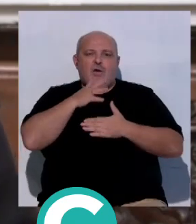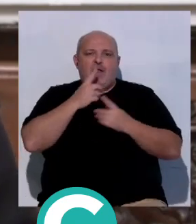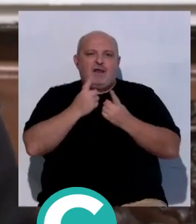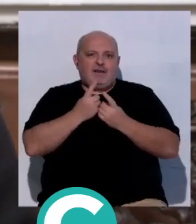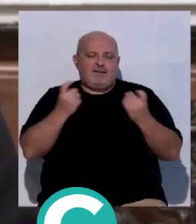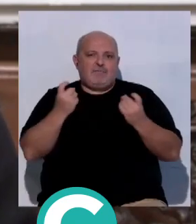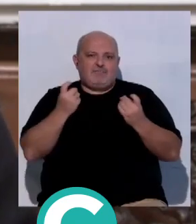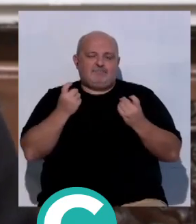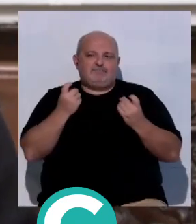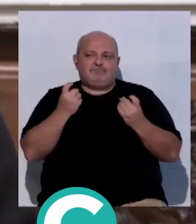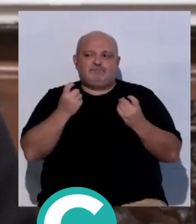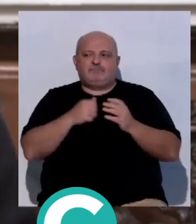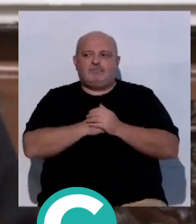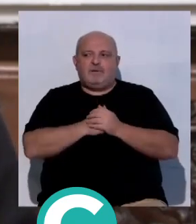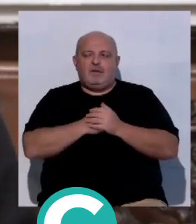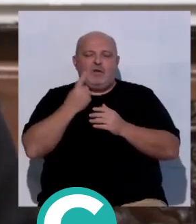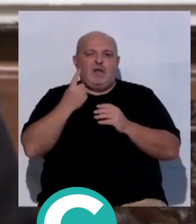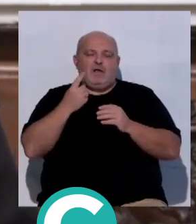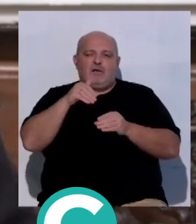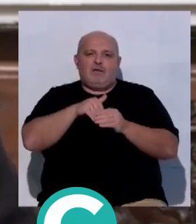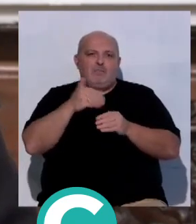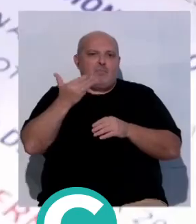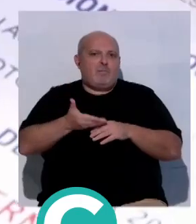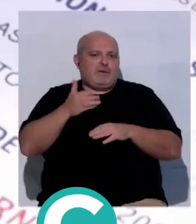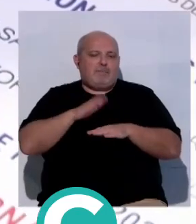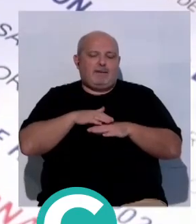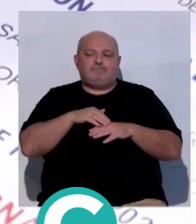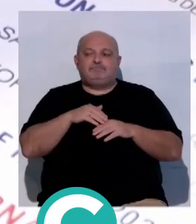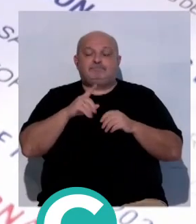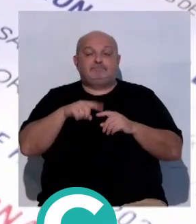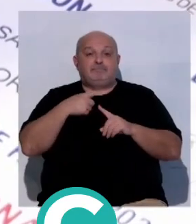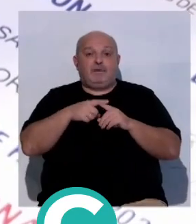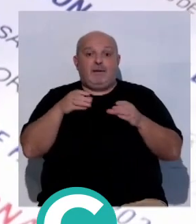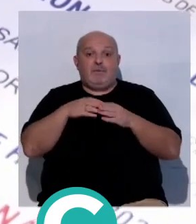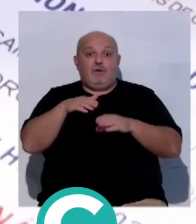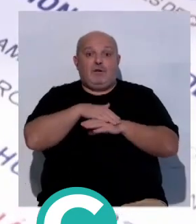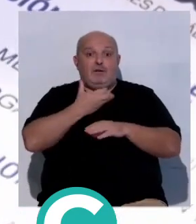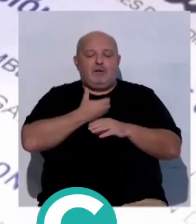y algo un elemento fundamental Asimismo desde el equipo de gobierno se ha anunciado que se